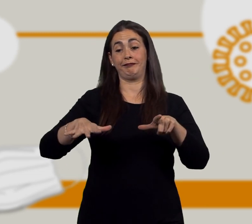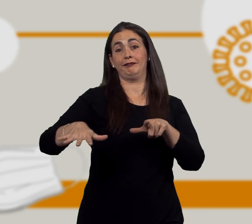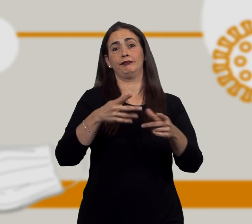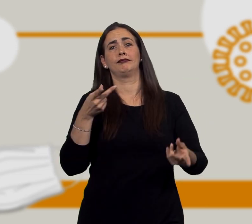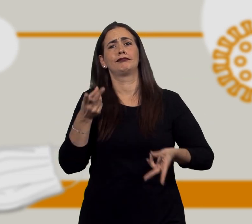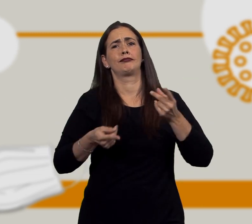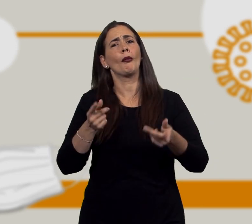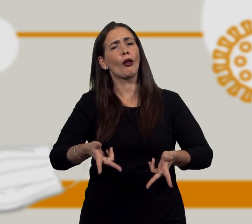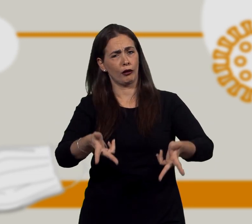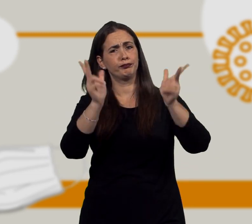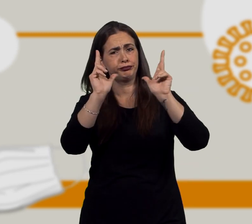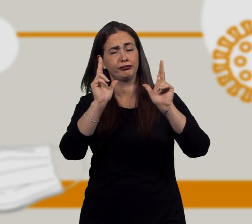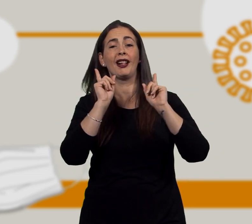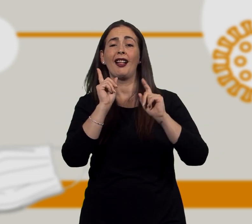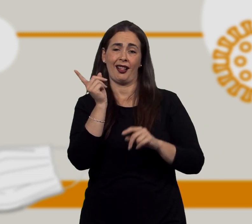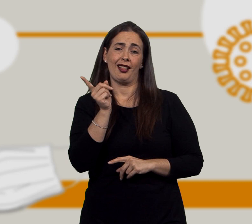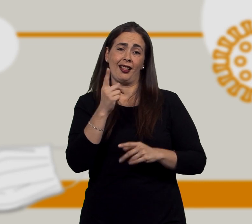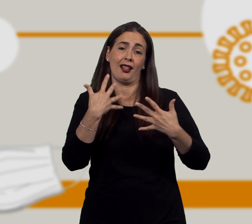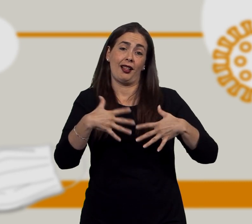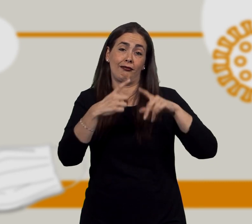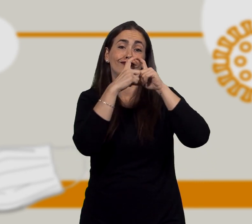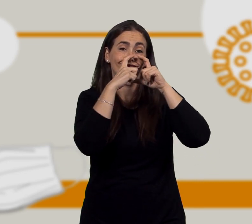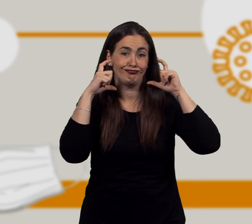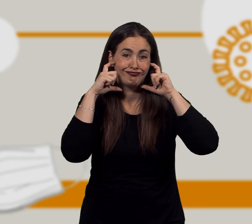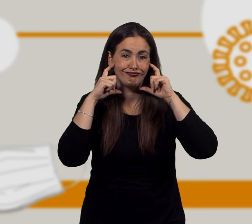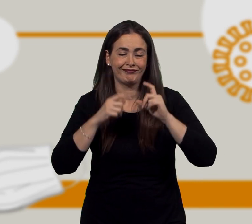Es pot ballar (amb mascareta).